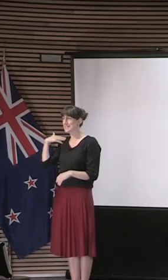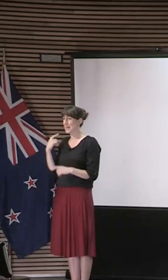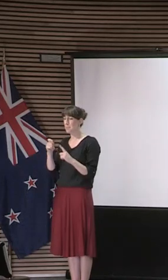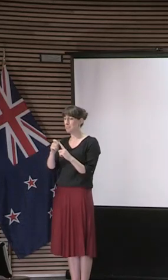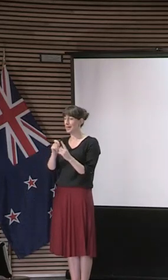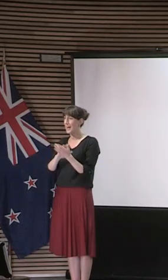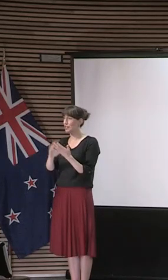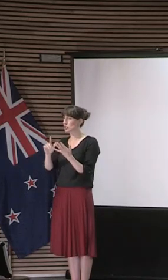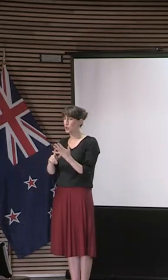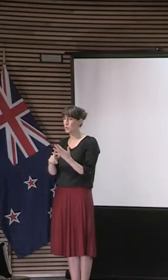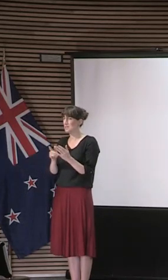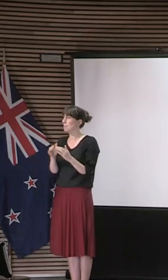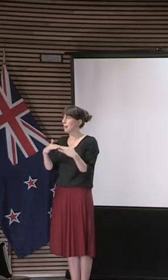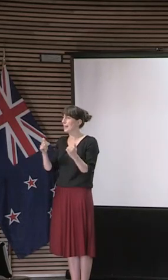Engari ko te mea e kitea ana e